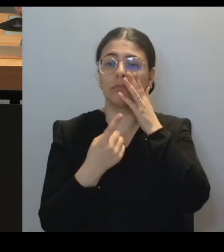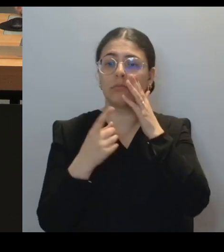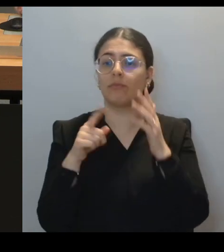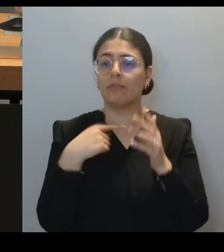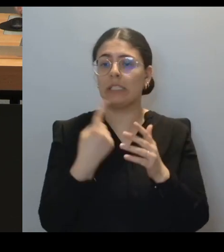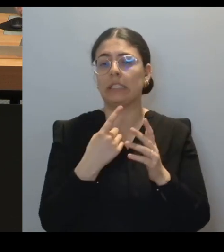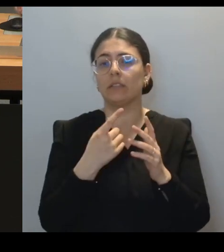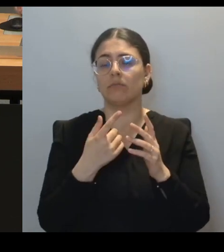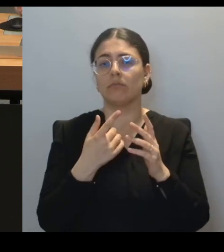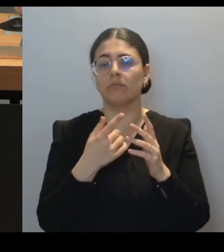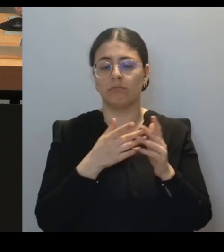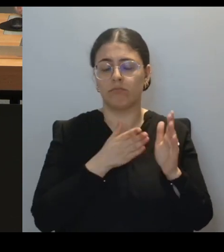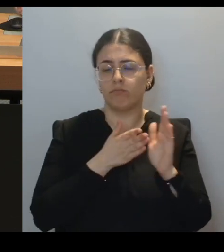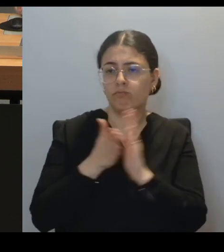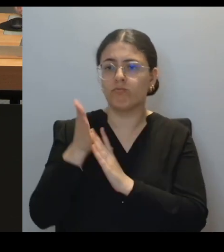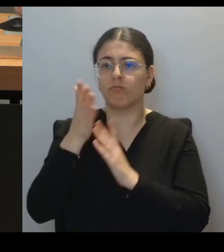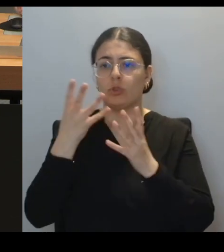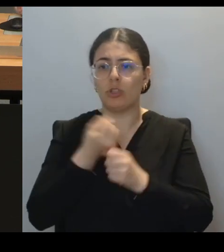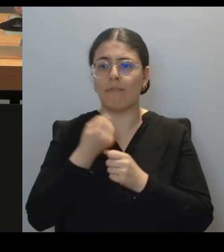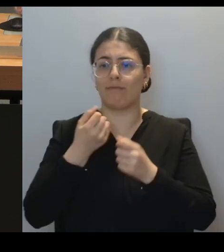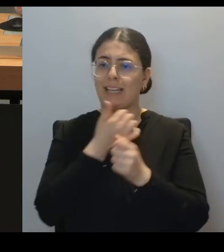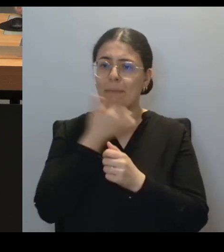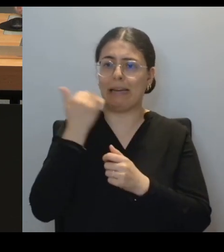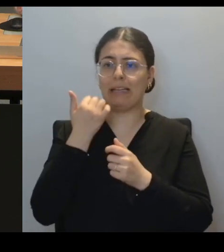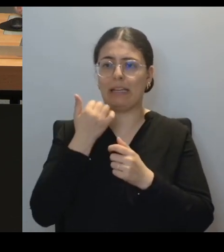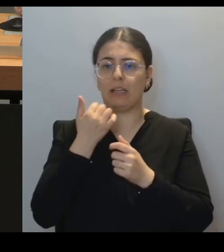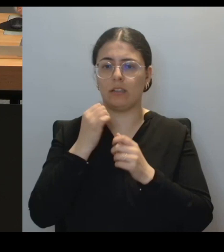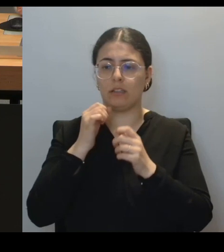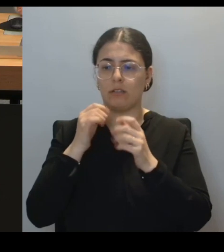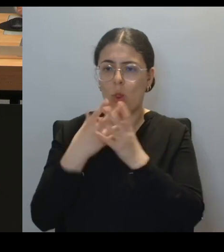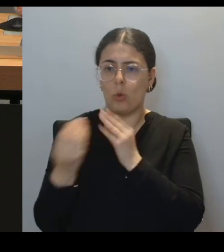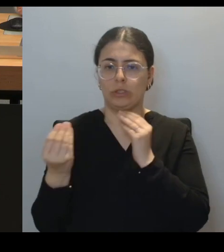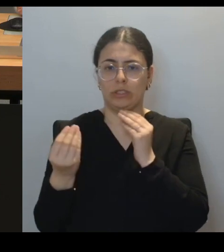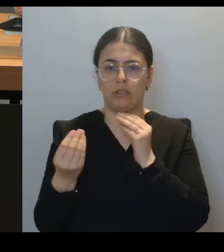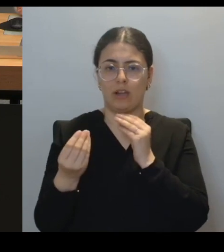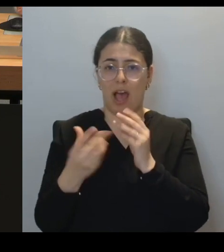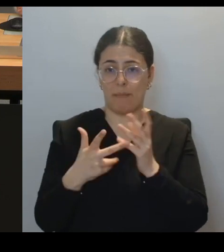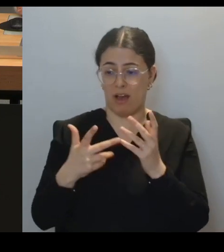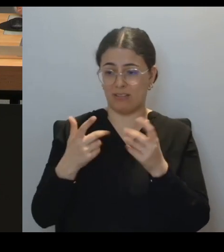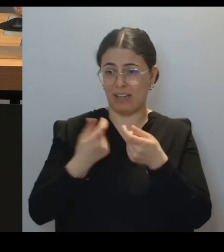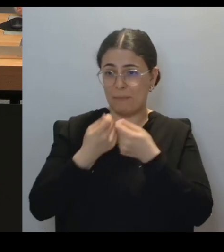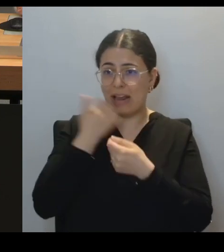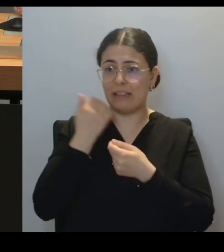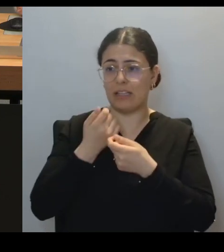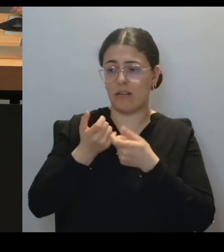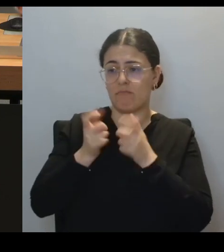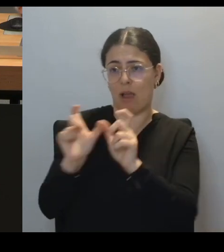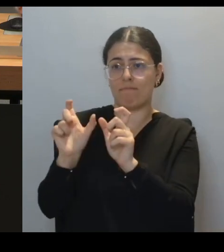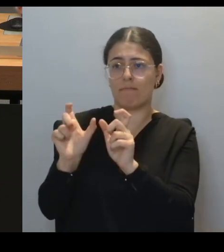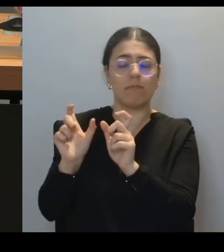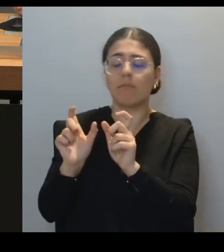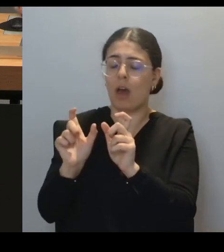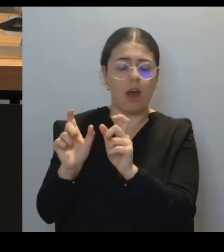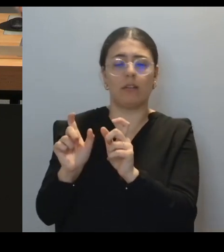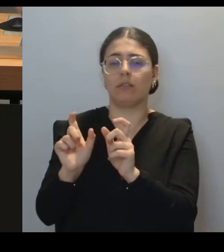Sie kann aber Kriminalität nicht verhindern, da sie nämlich keinen Zugriff auf die Ursachen kriminellen Handelns hat, sondern lediglich